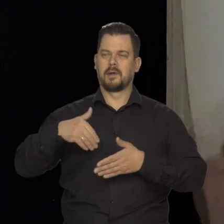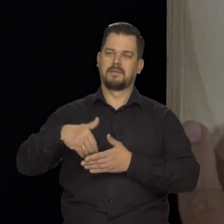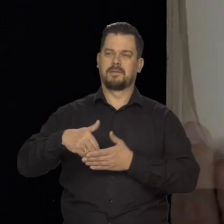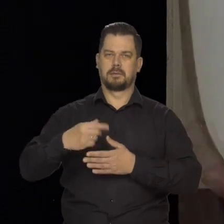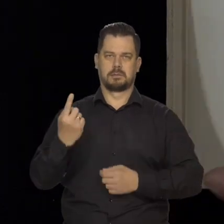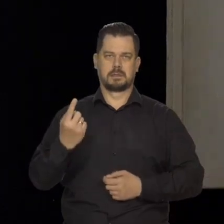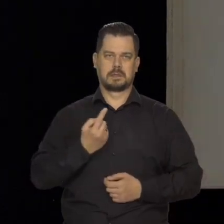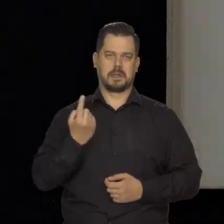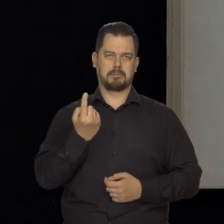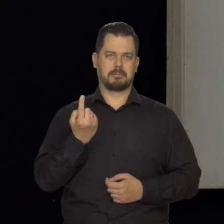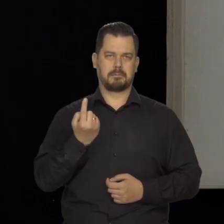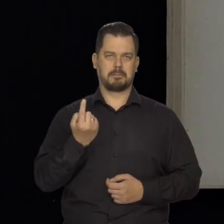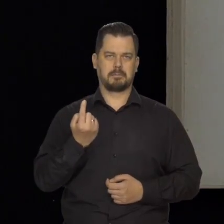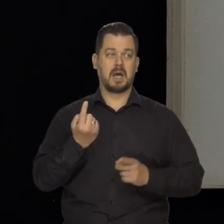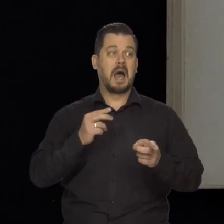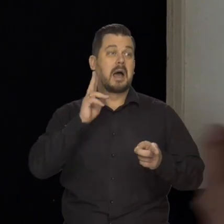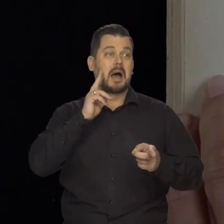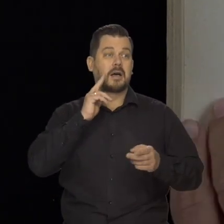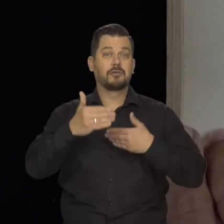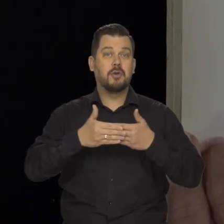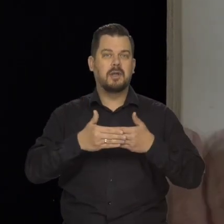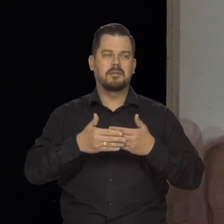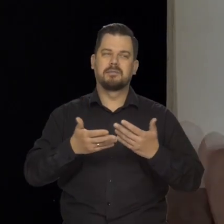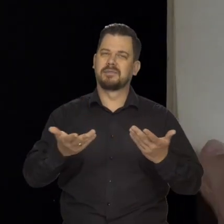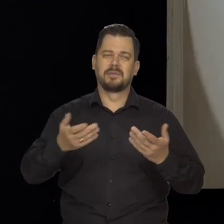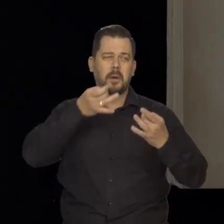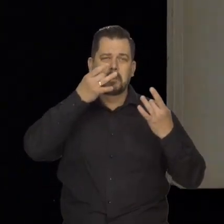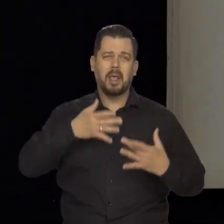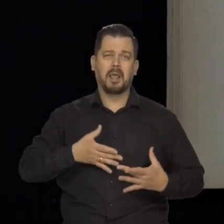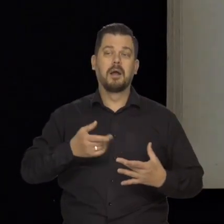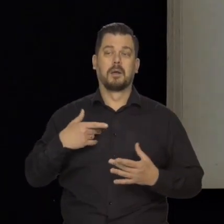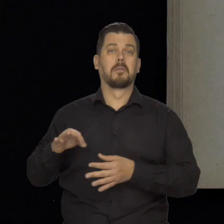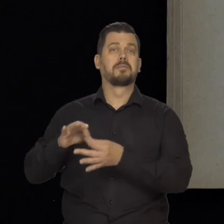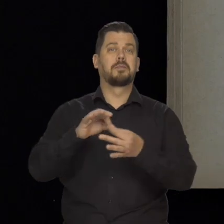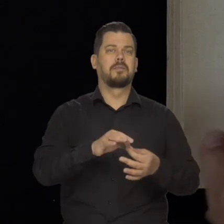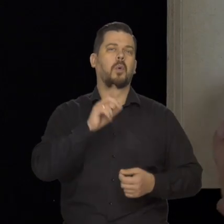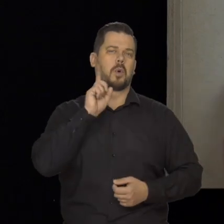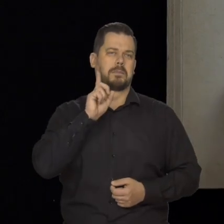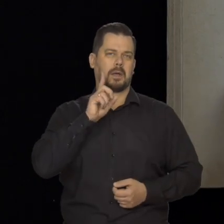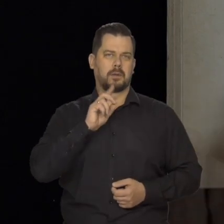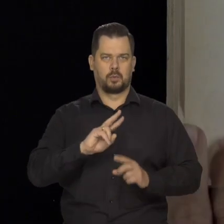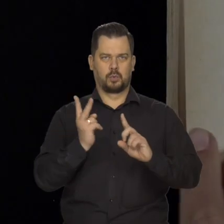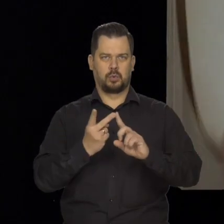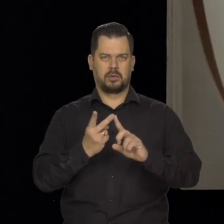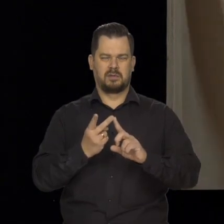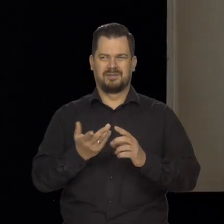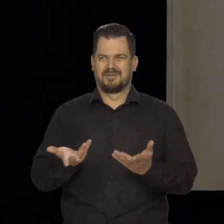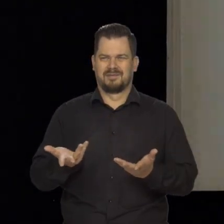i które sam wychowywałem. Później jednak zaczęła mnie prosić ze łzami w oczach, żebym przyprowadził jej chłopczyka.